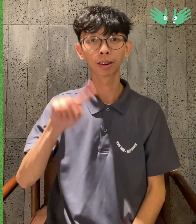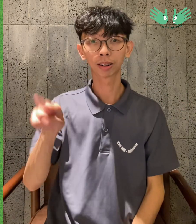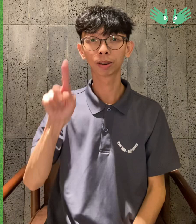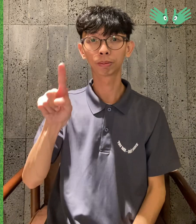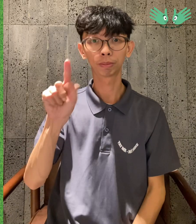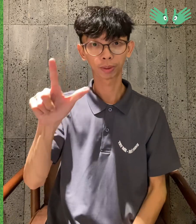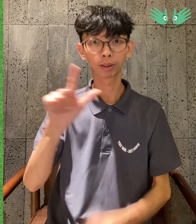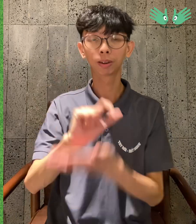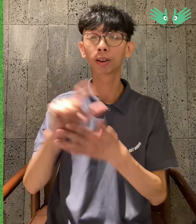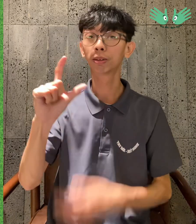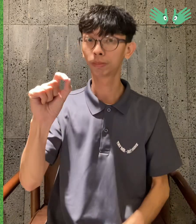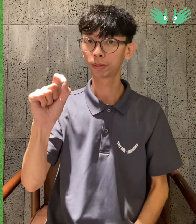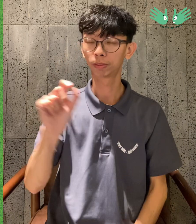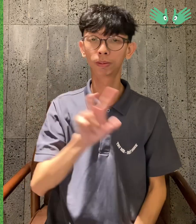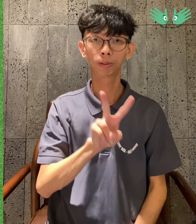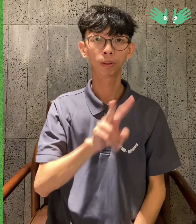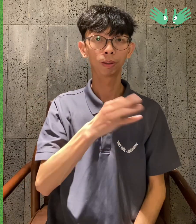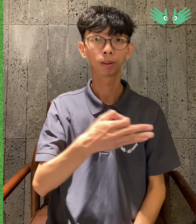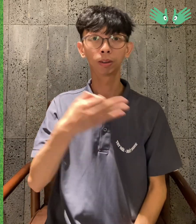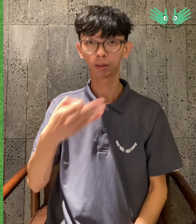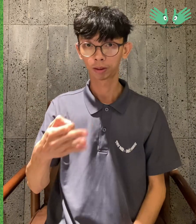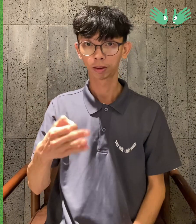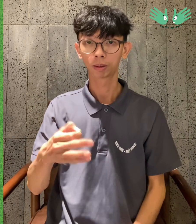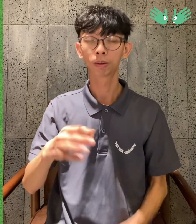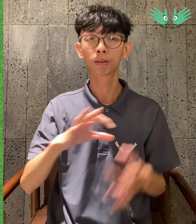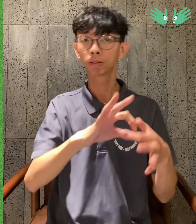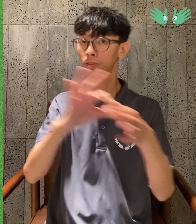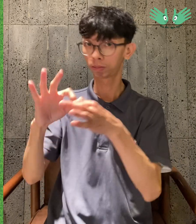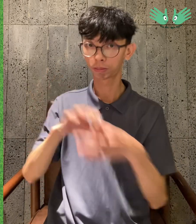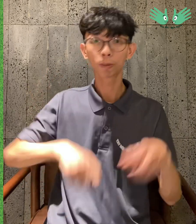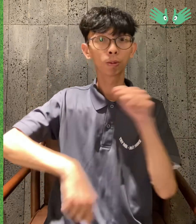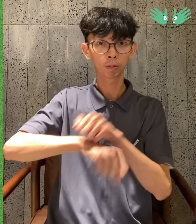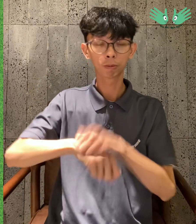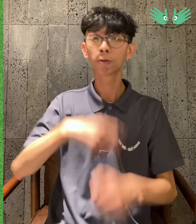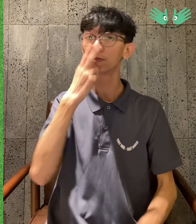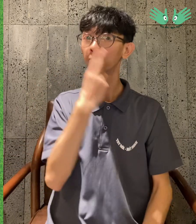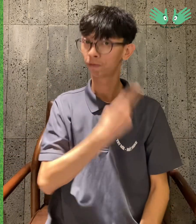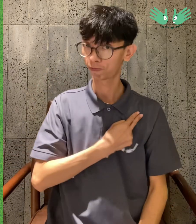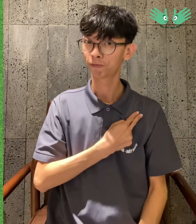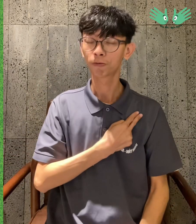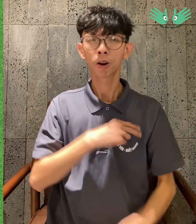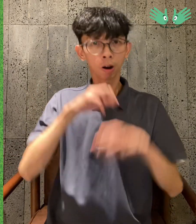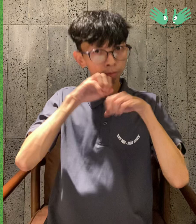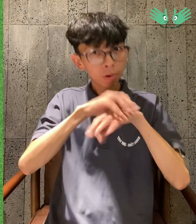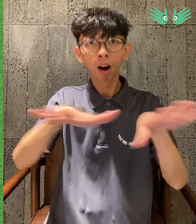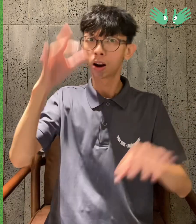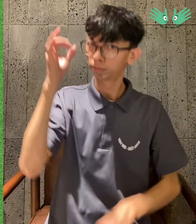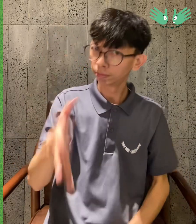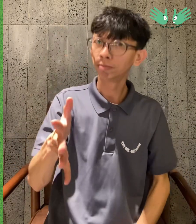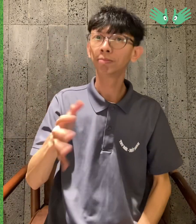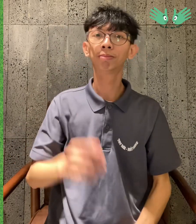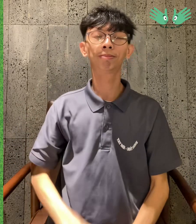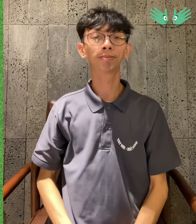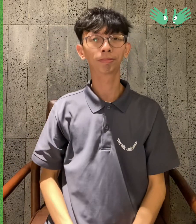Ngày 17/10, trên trang chủ của Liên đoàn bóng đá Việt Nam đã xác nhận thông tin